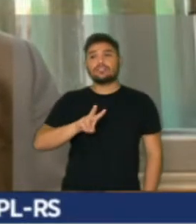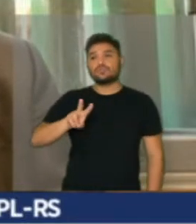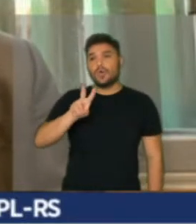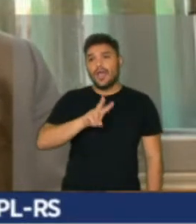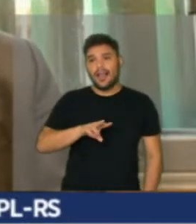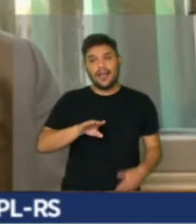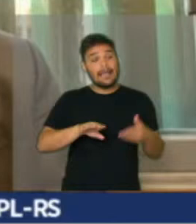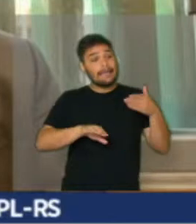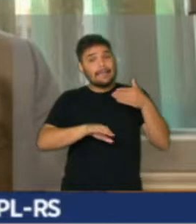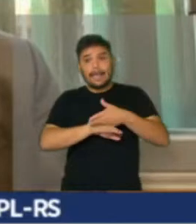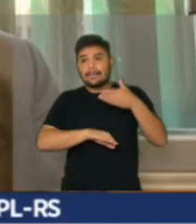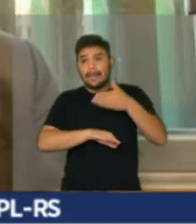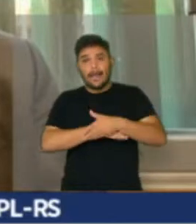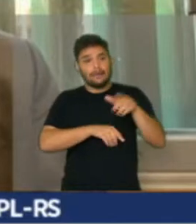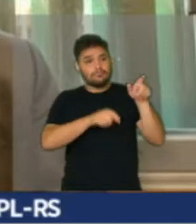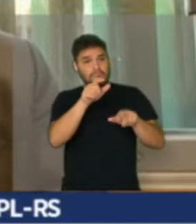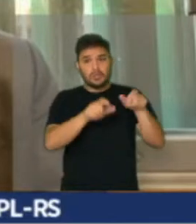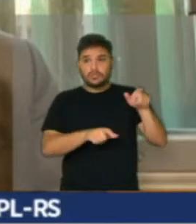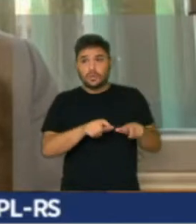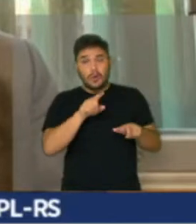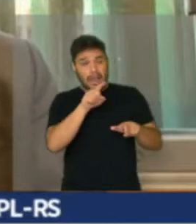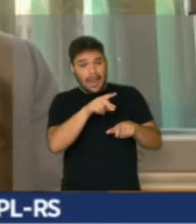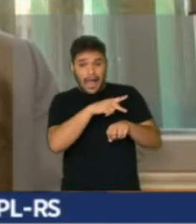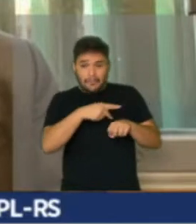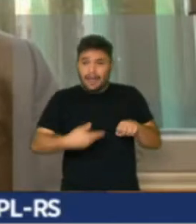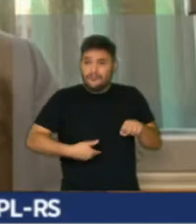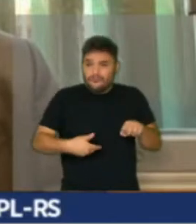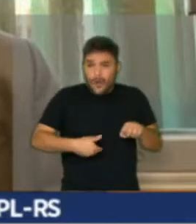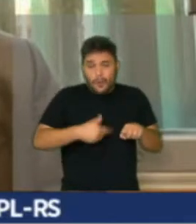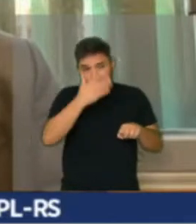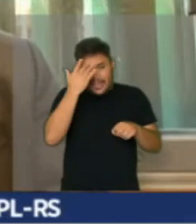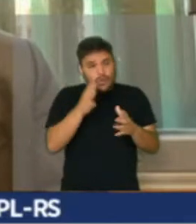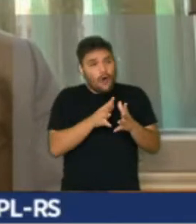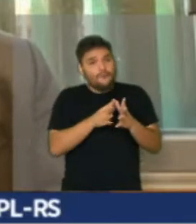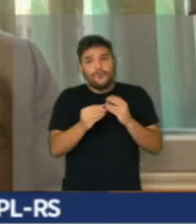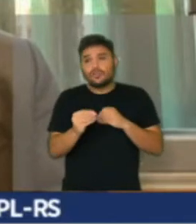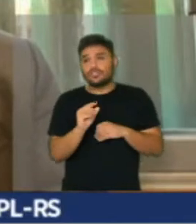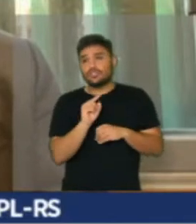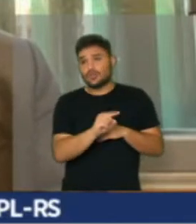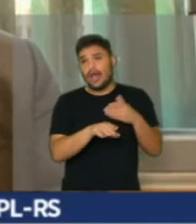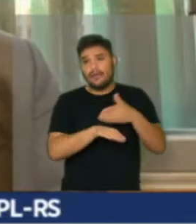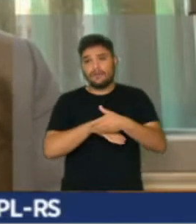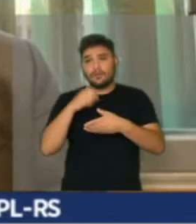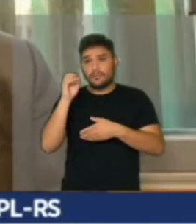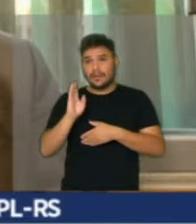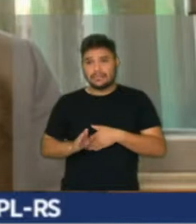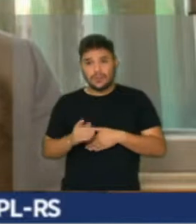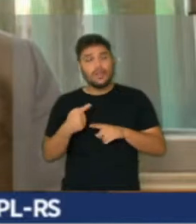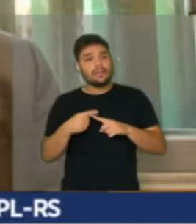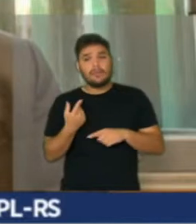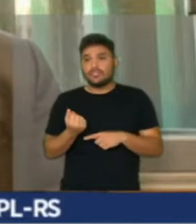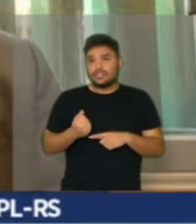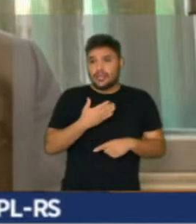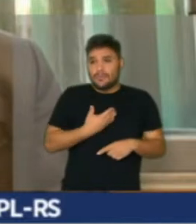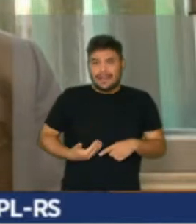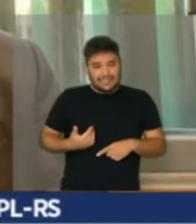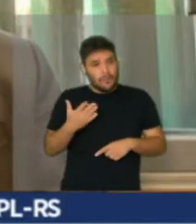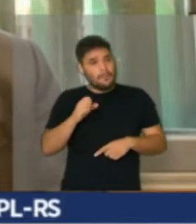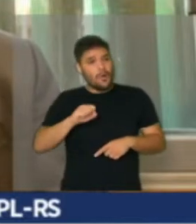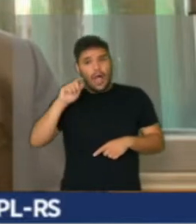BRASIL, FUGINDO DA FOME E DA MISÉRIA, ELES LEVARAM PARA CUBA, LEVARAM PARA ÁFRICA E O MINISTRO PAULO GUEDES COM